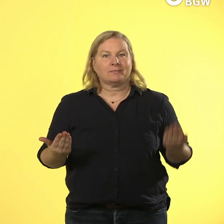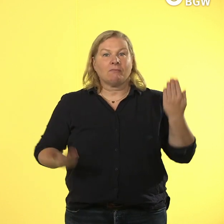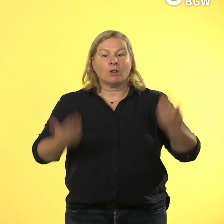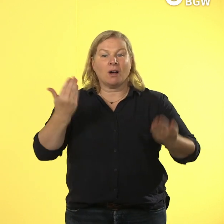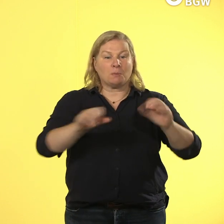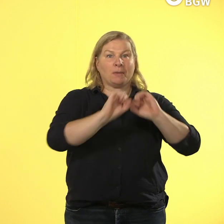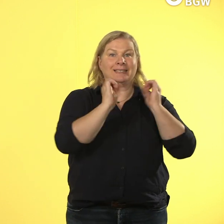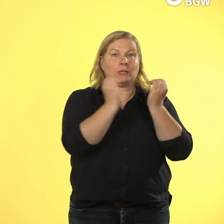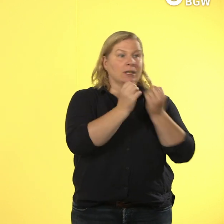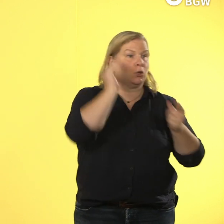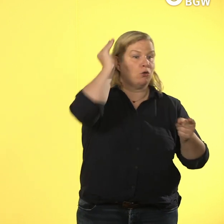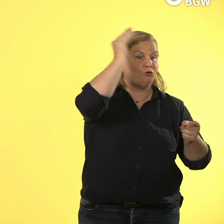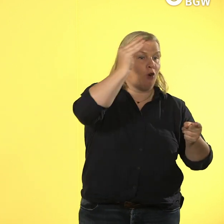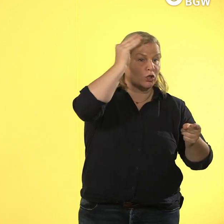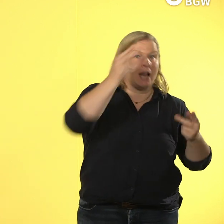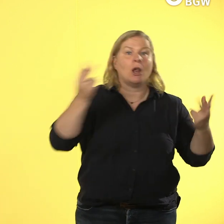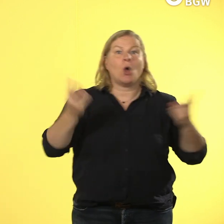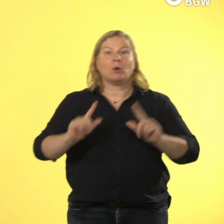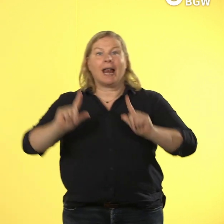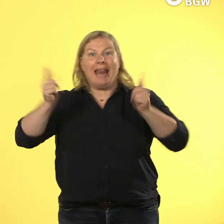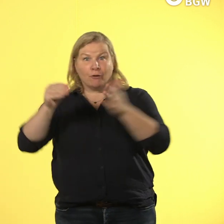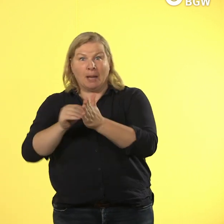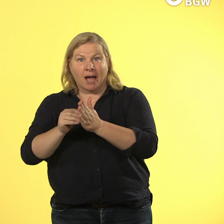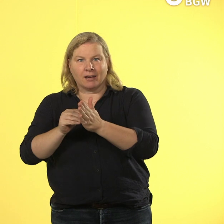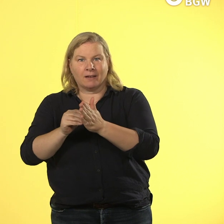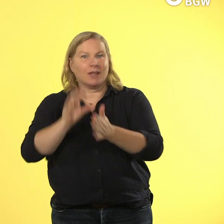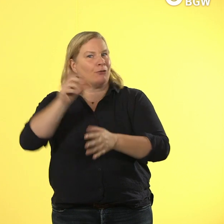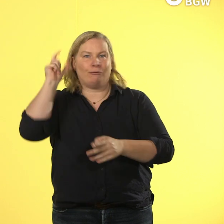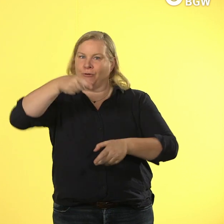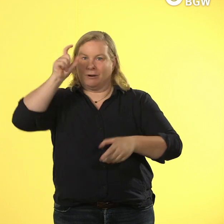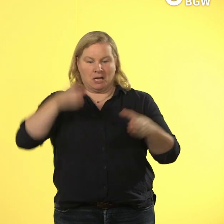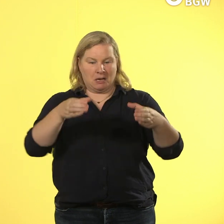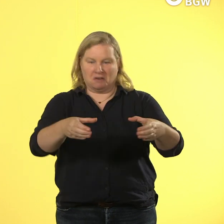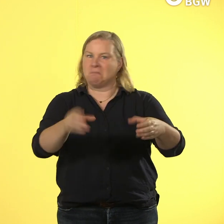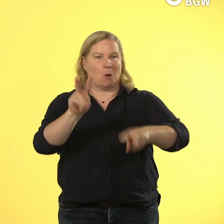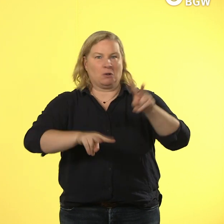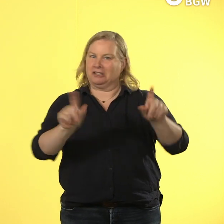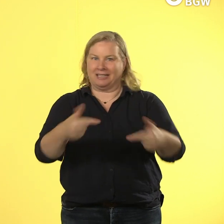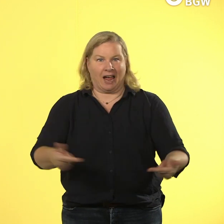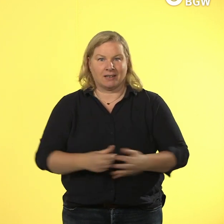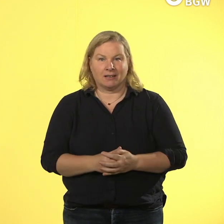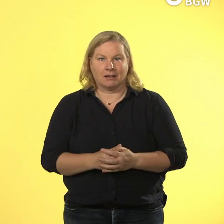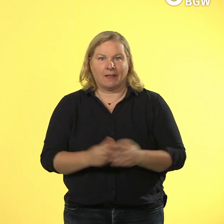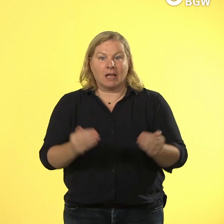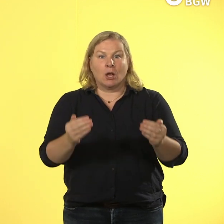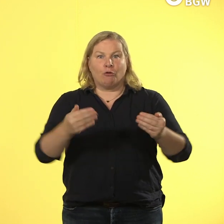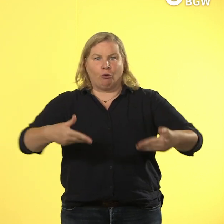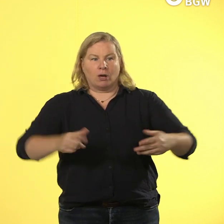Wenn ich, bevor ich zum Dienst komme, überlege, wie schwierig das mit Frau Meier wieder wird und wie sehr mich das verletzt hat beim letzten Mal